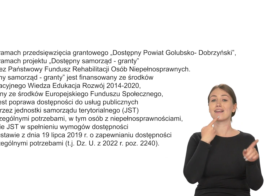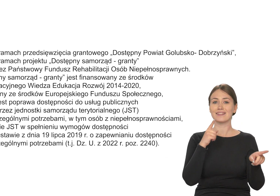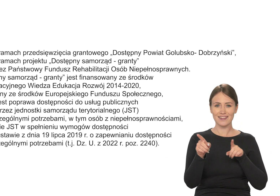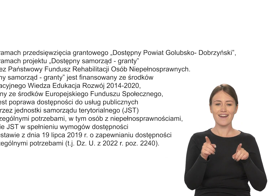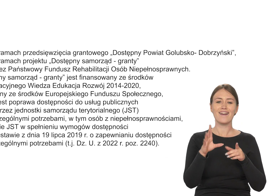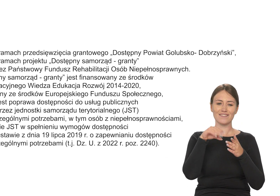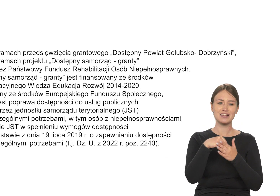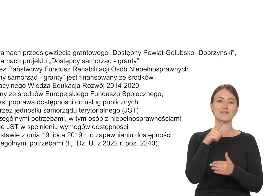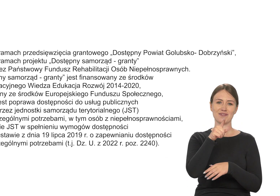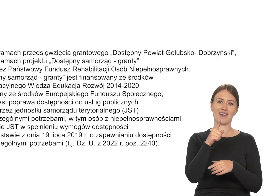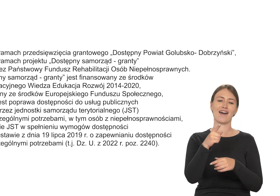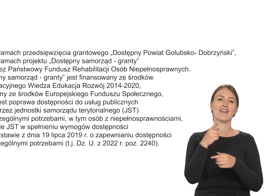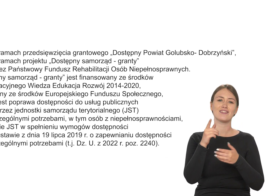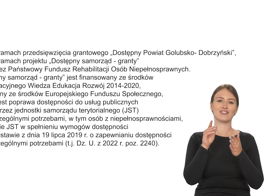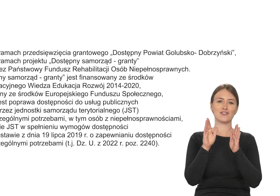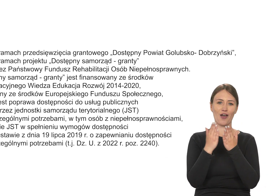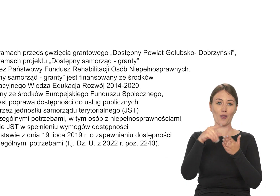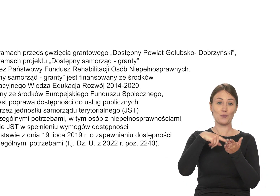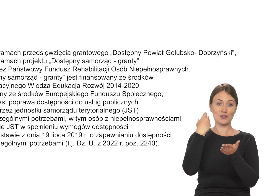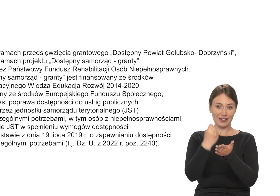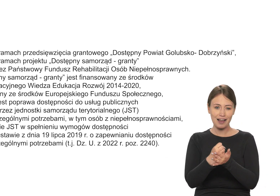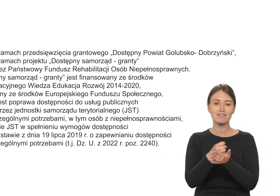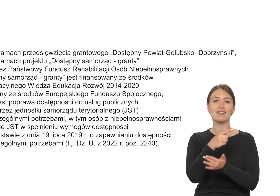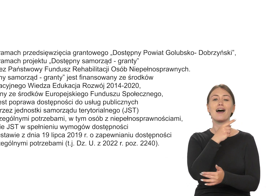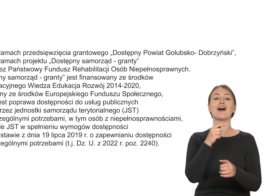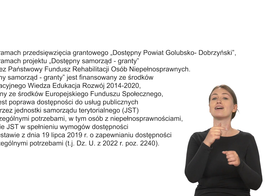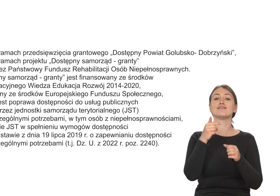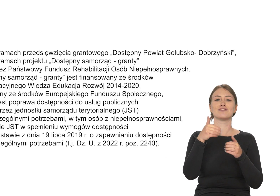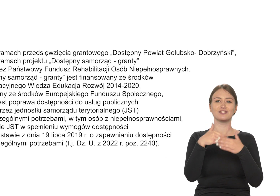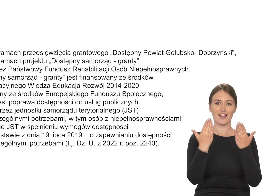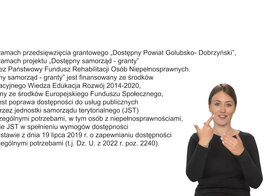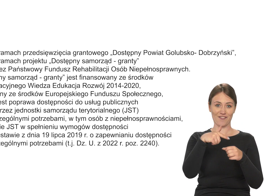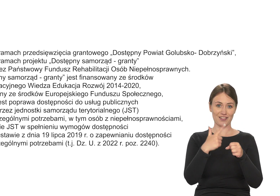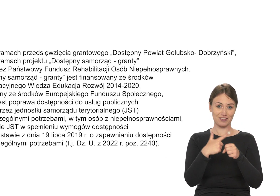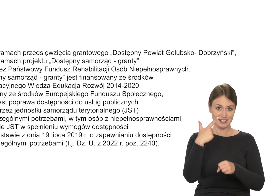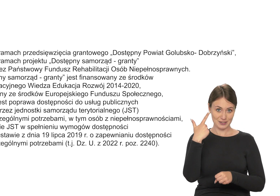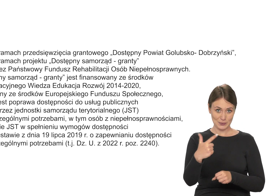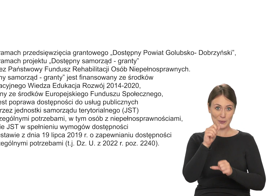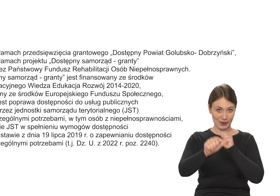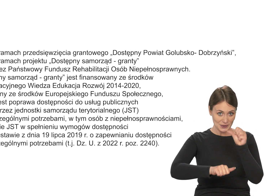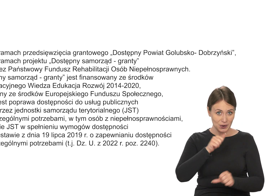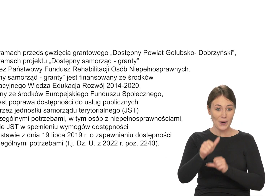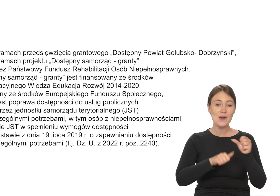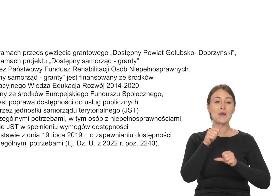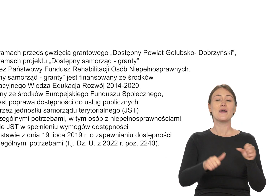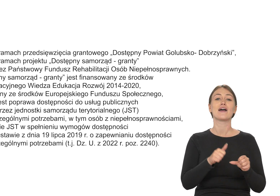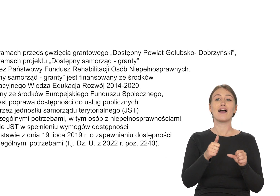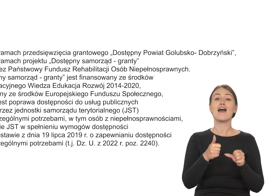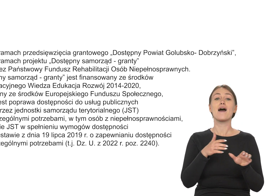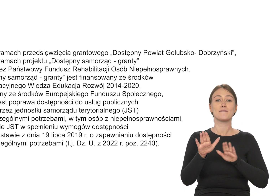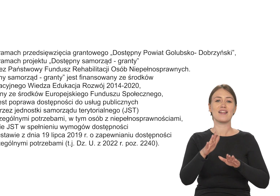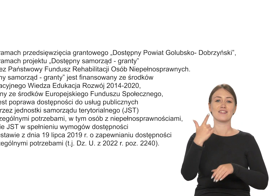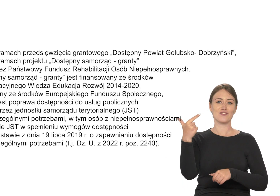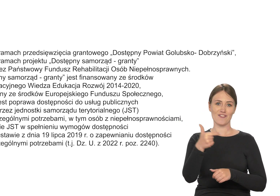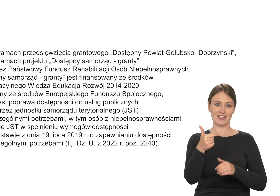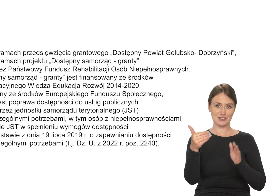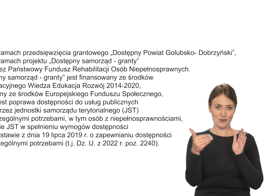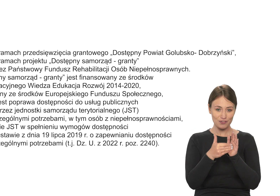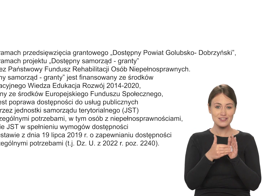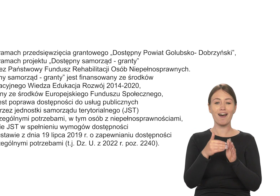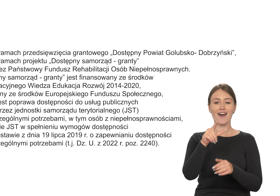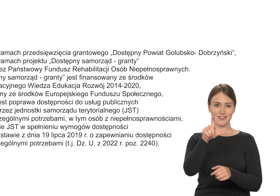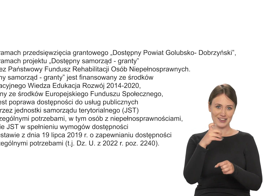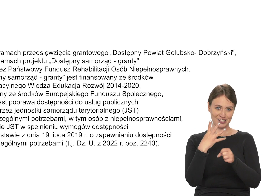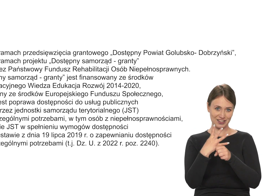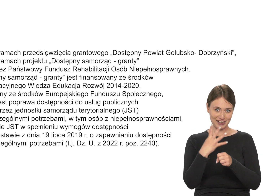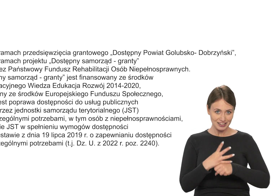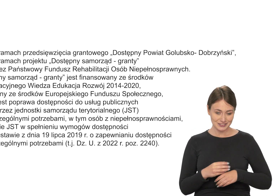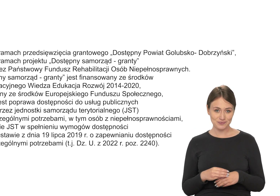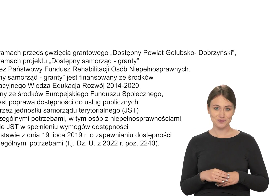(t.j. Dz. U. z 2022 r. poz. 2240).